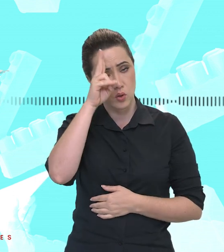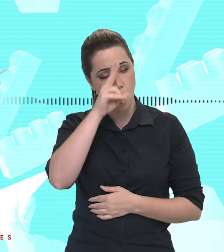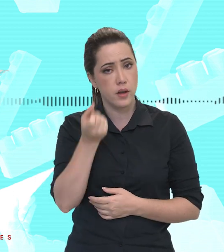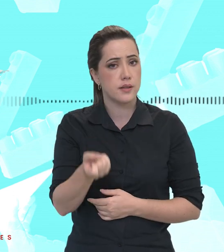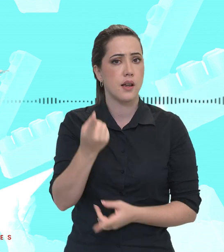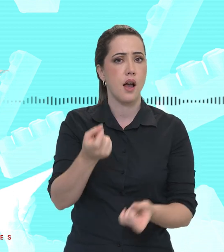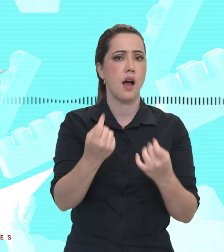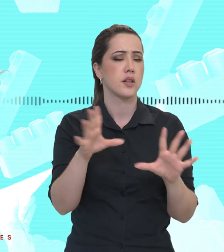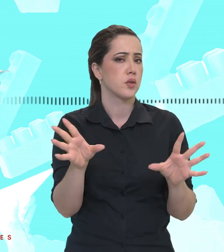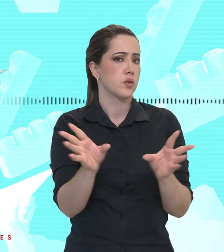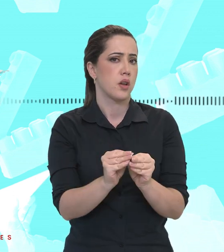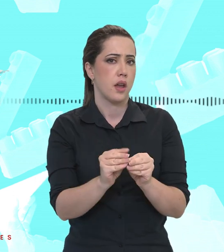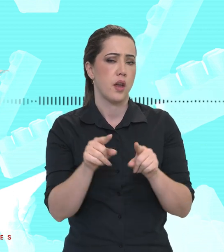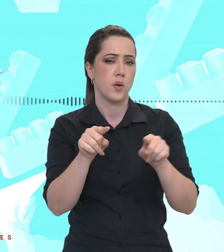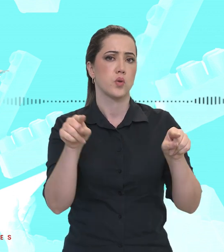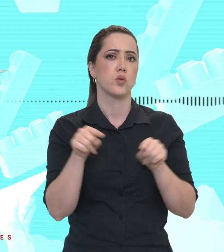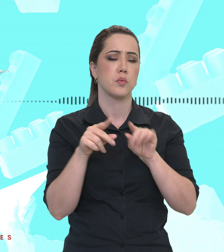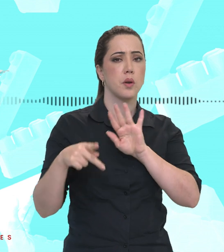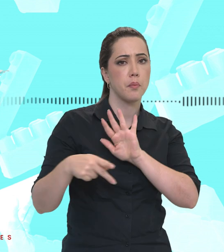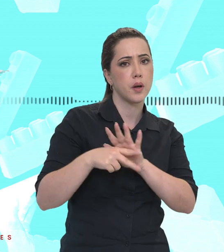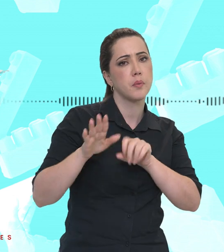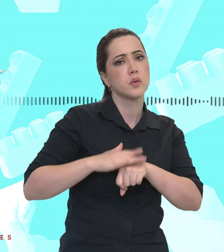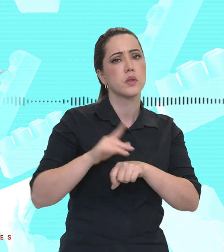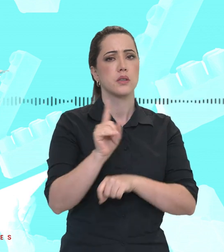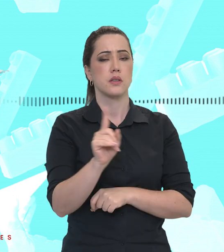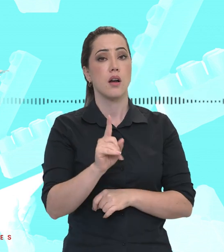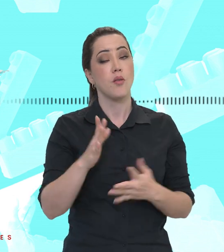raras de pessoas que não se resumem as suas caixinhas, digo aos códigos de suas doenças.